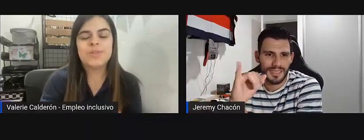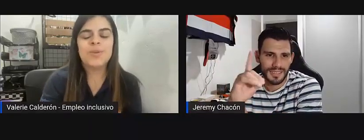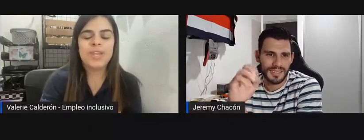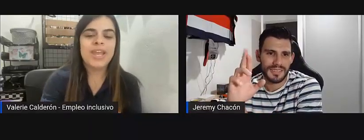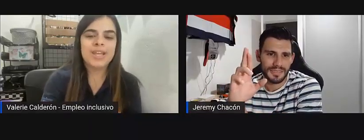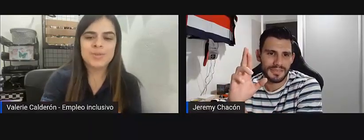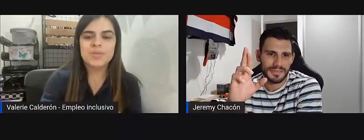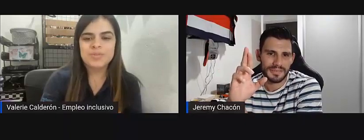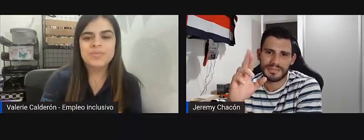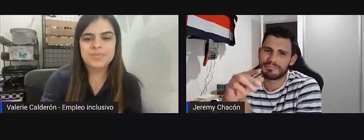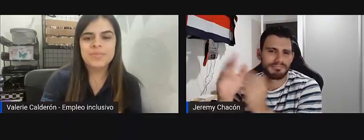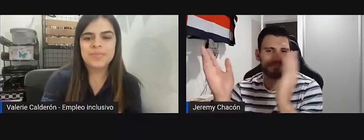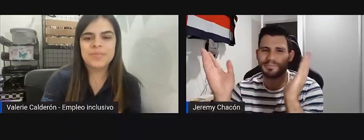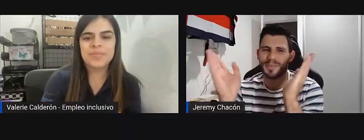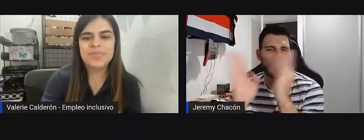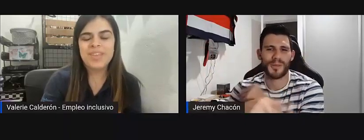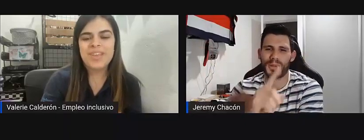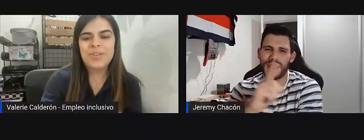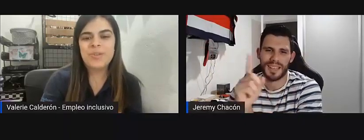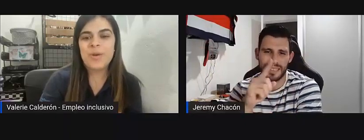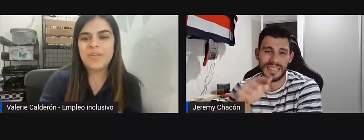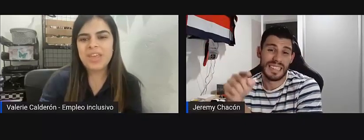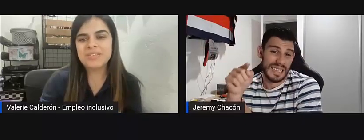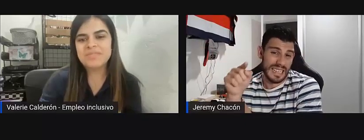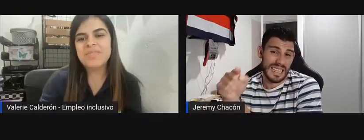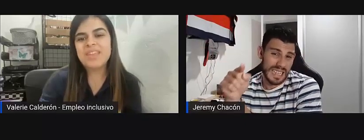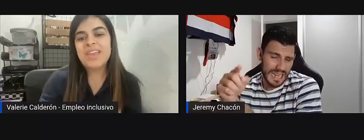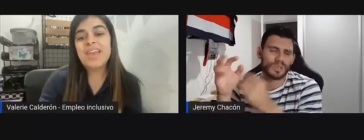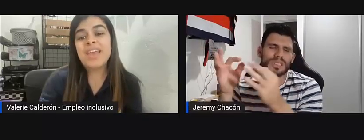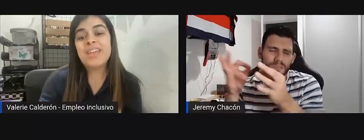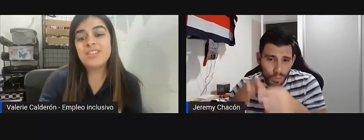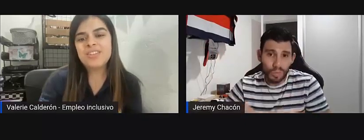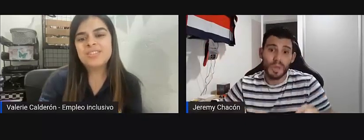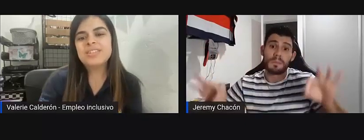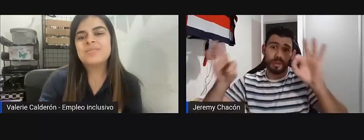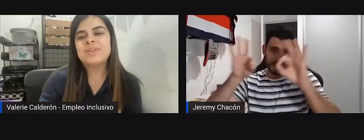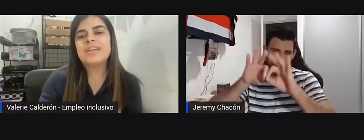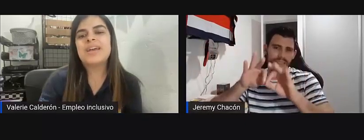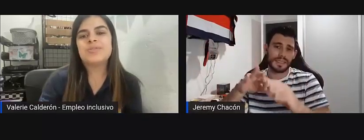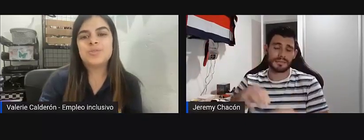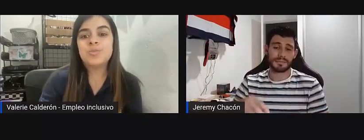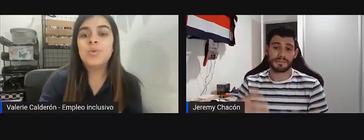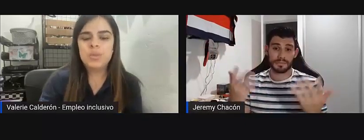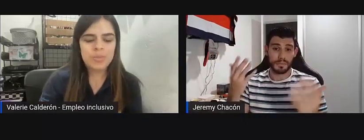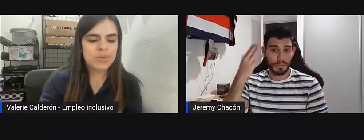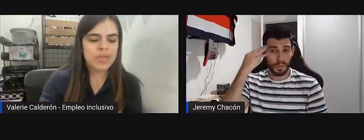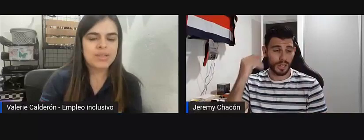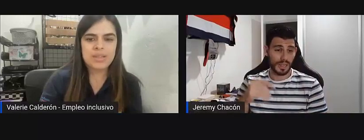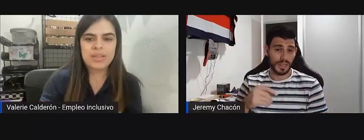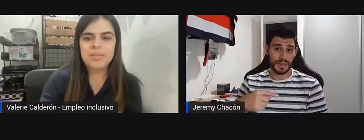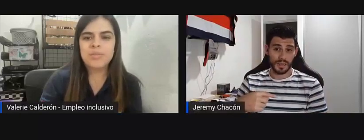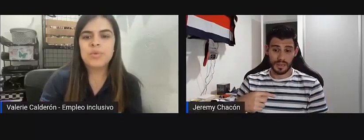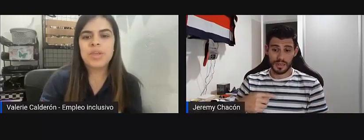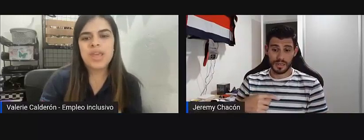personas o liderazgo no había entonces verdad eso es muy importante Por qué